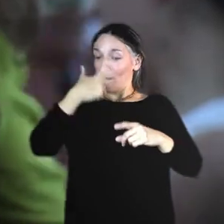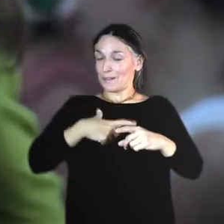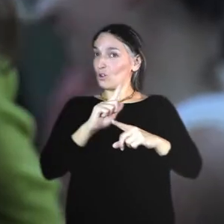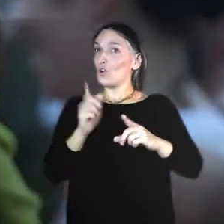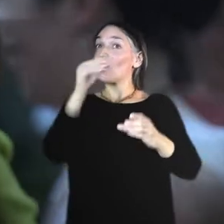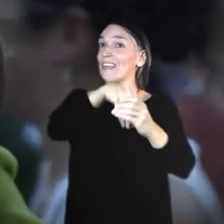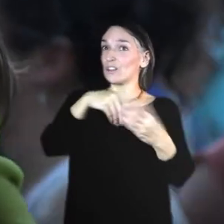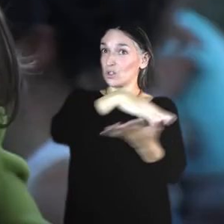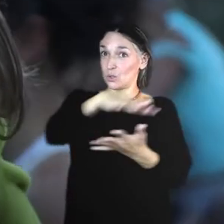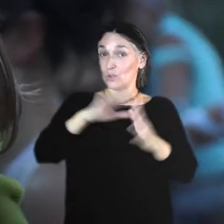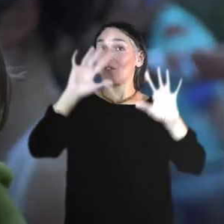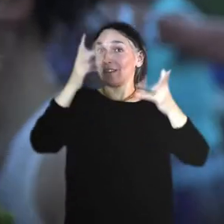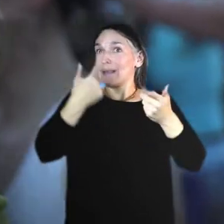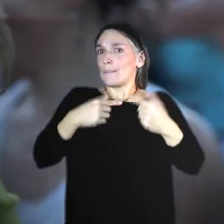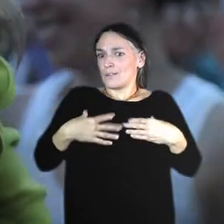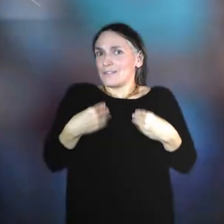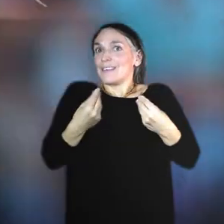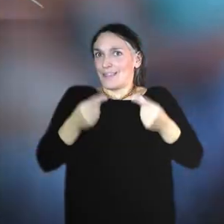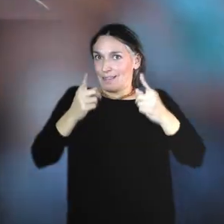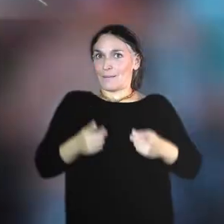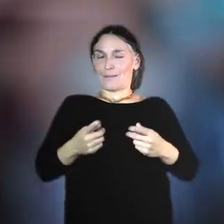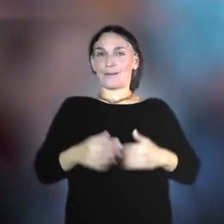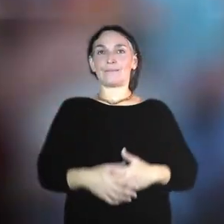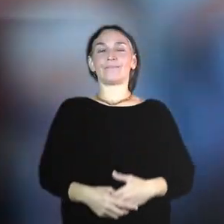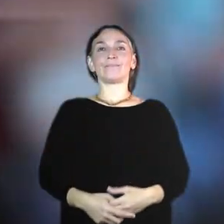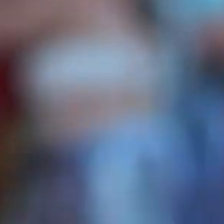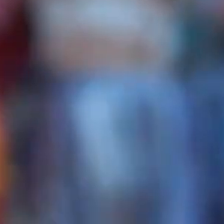imagínense lo que siente Verónica. Suena Comparsa La Marea –